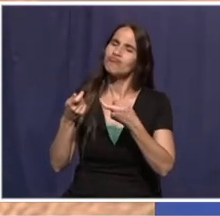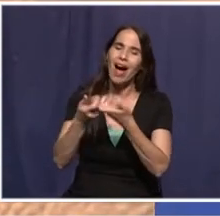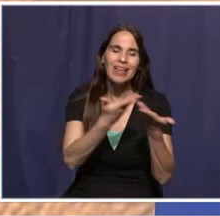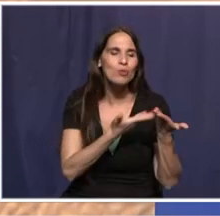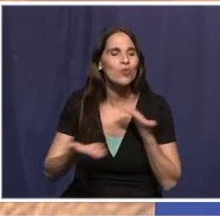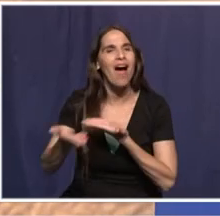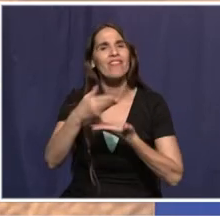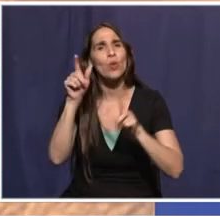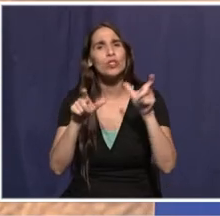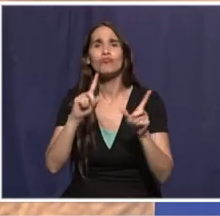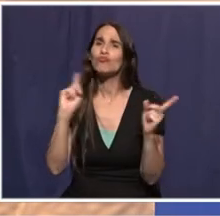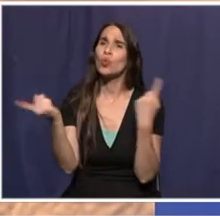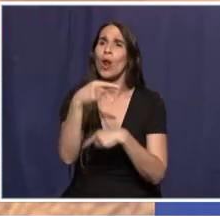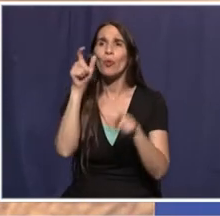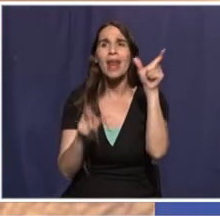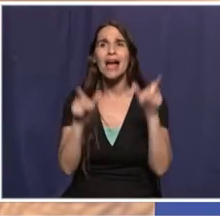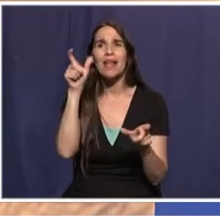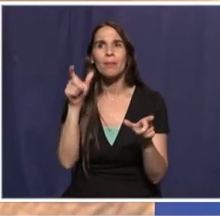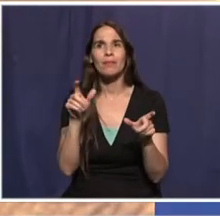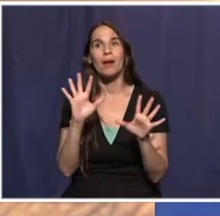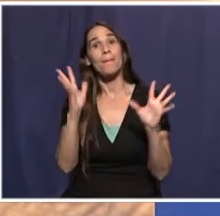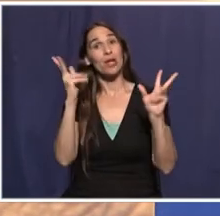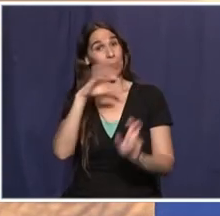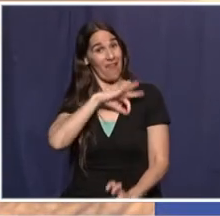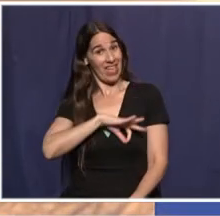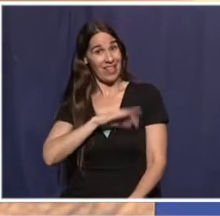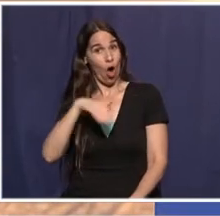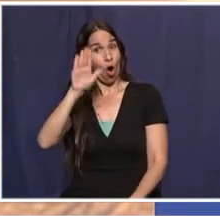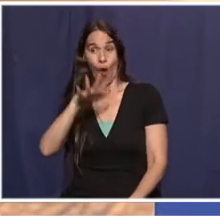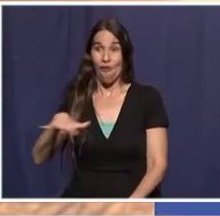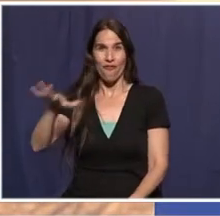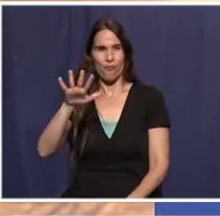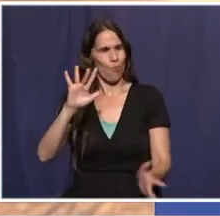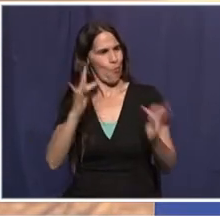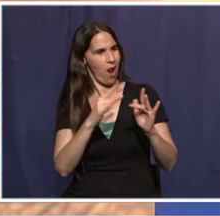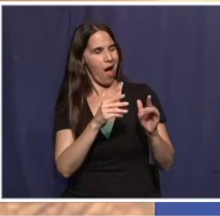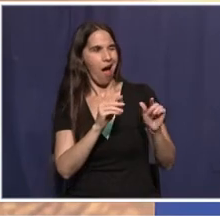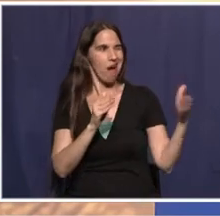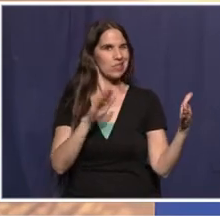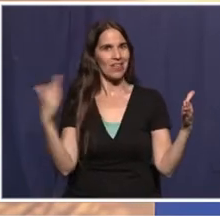כולנו בני אדם. جميعنا بشر. כאילו מה שמאפיין את הרוב המתון وكأن ما يميز الغالبية المعتدلة אל מול הקצוות أمام الأطراف זה העדפת המישור האזרחי המשותף هو تفضيل الجانب المدني المشترك